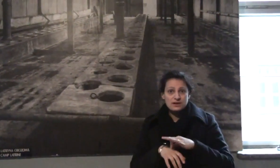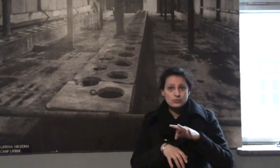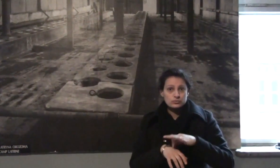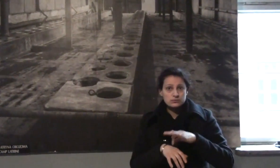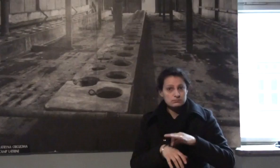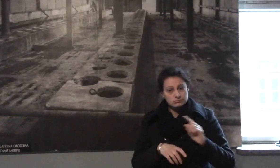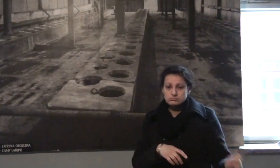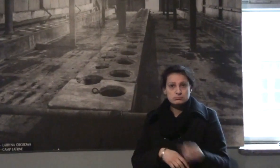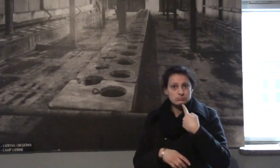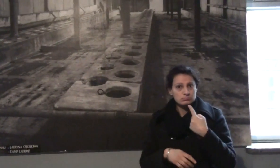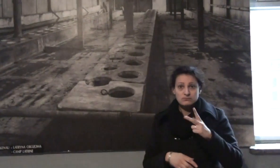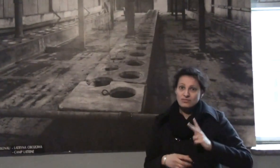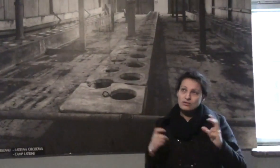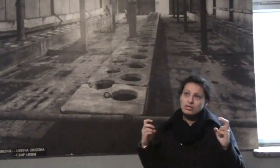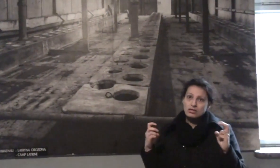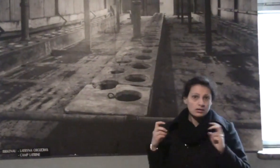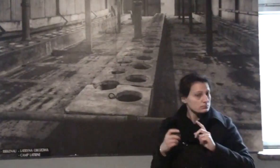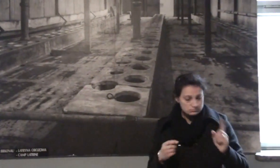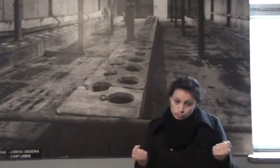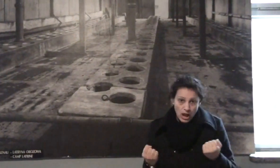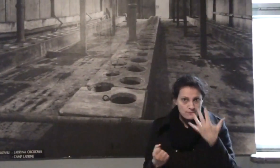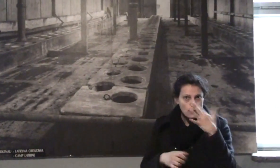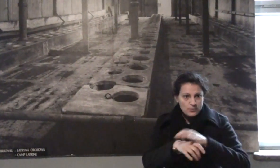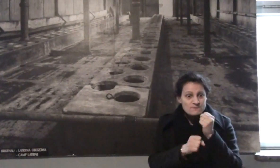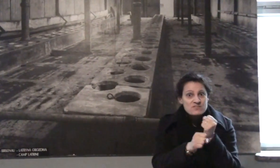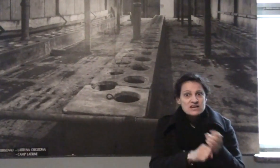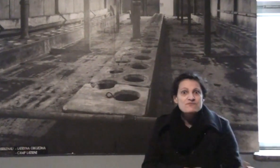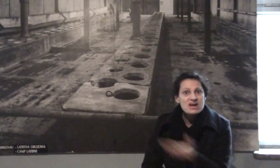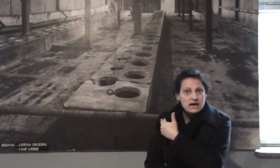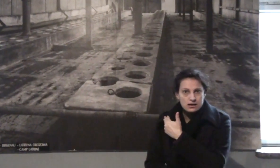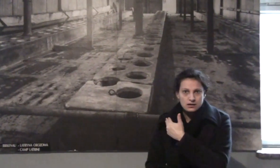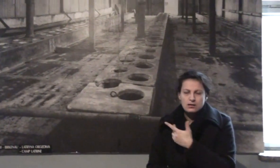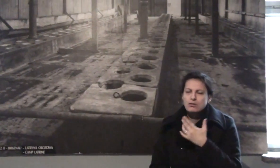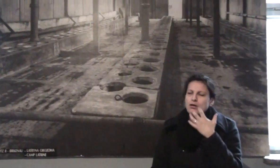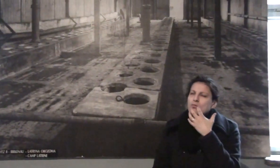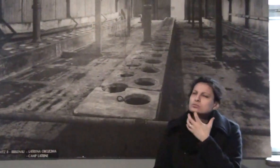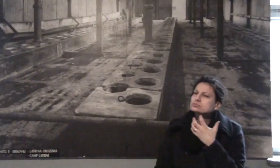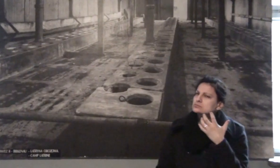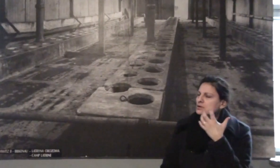Angeblich wurden die Juden gezwungen, Toilette nur 5 Minuten zu benutzen. (Nicht schlapp machen in Gebärdensprache)